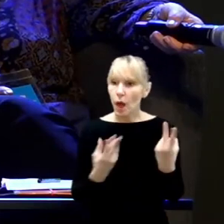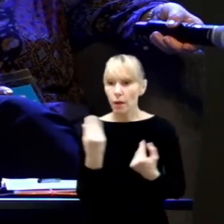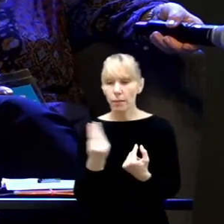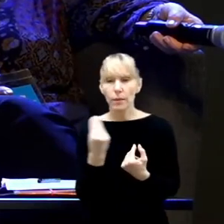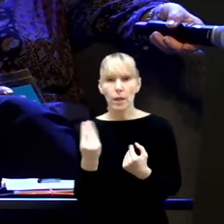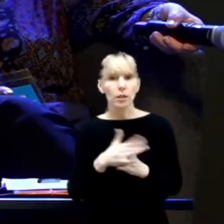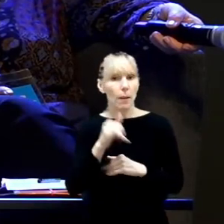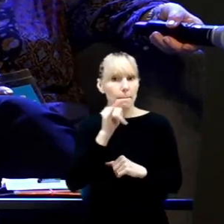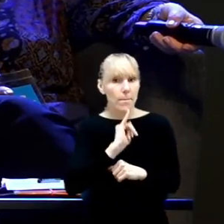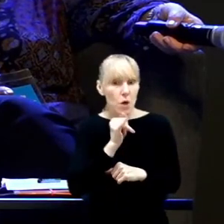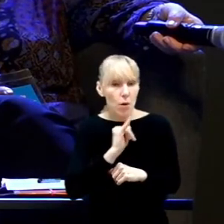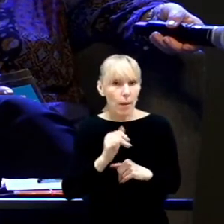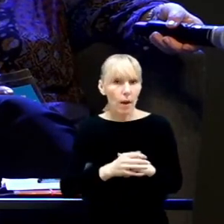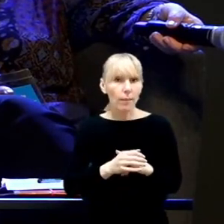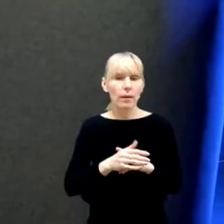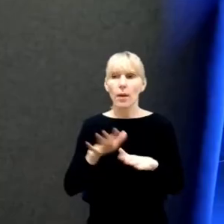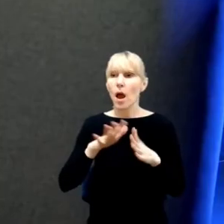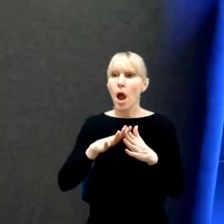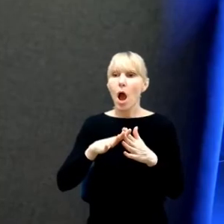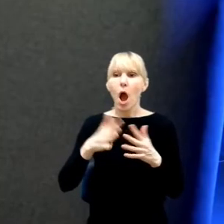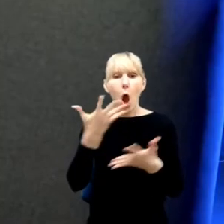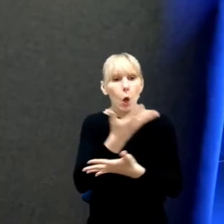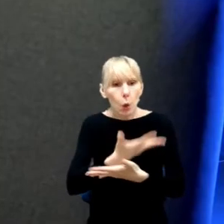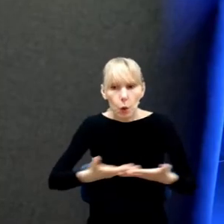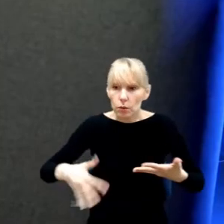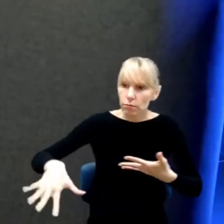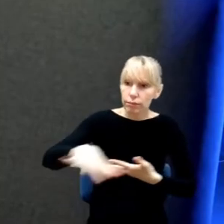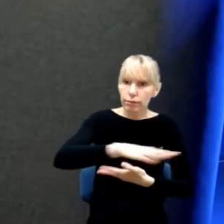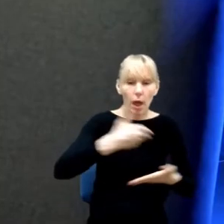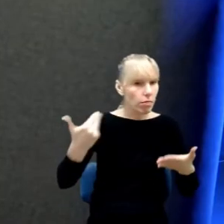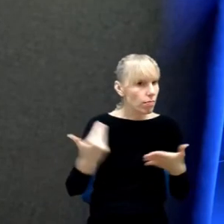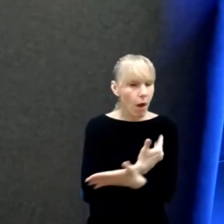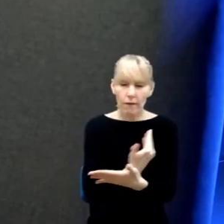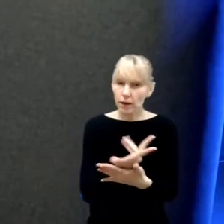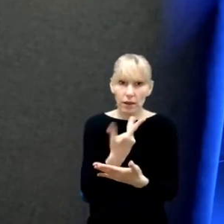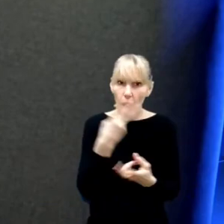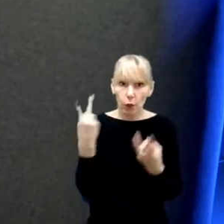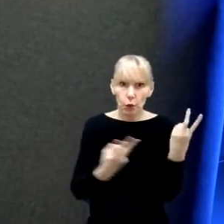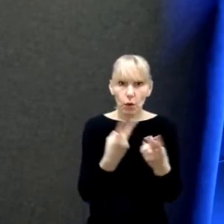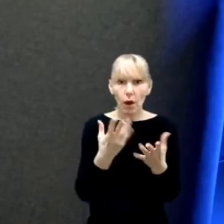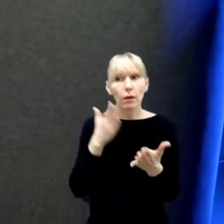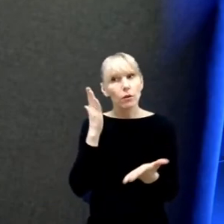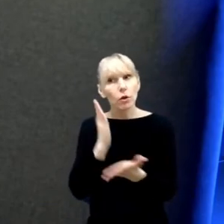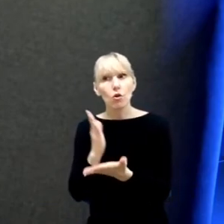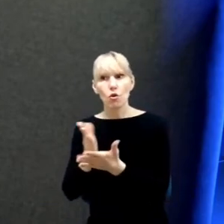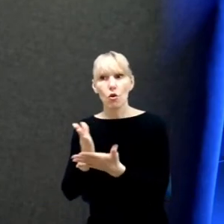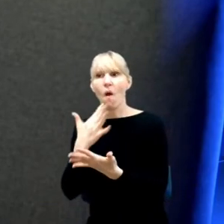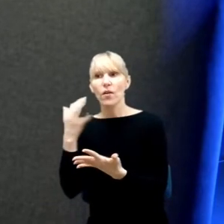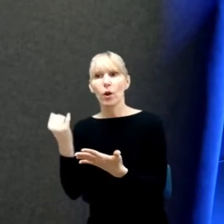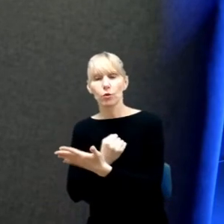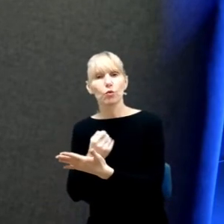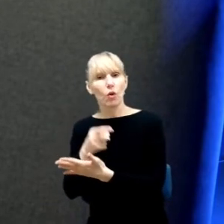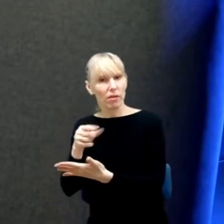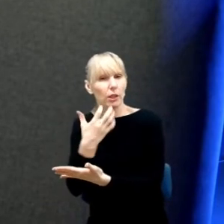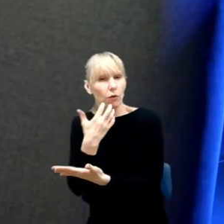nie szukają, raczej próbują wykorzystać gruntów, które już nabyli wcześniej, no to z nimi rozmawiać jest bardzo proste.